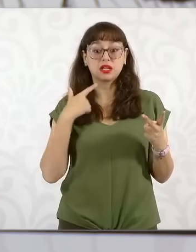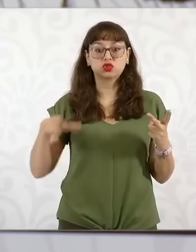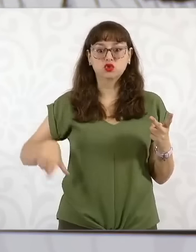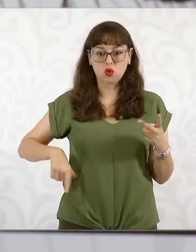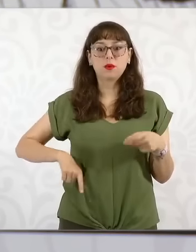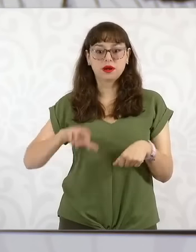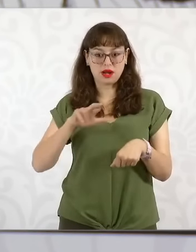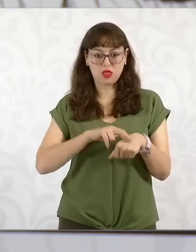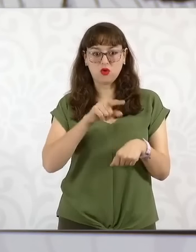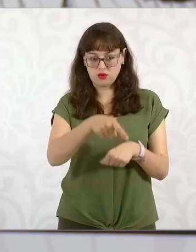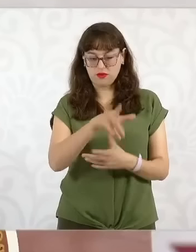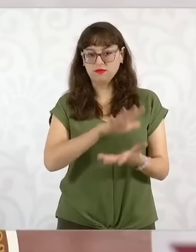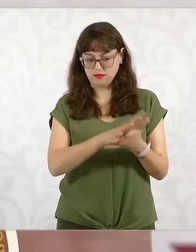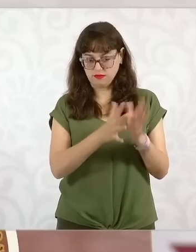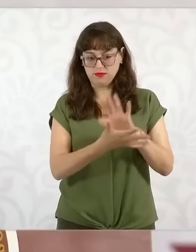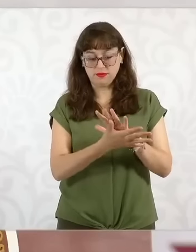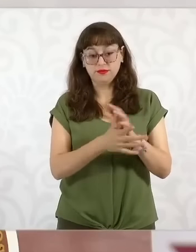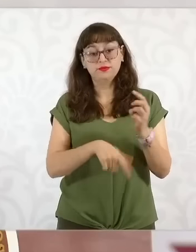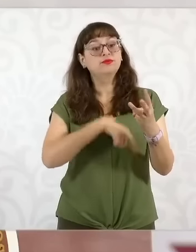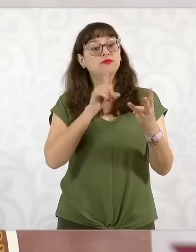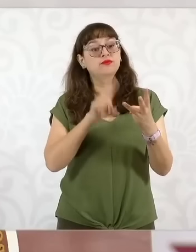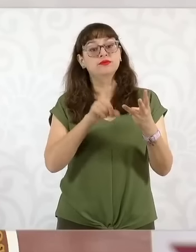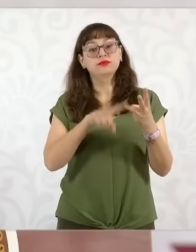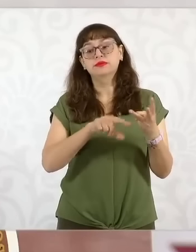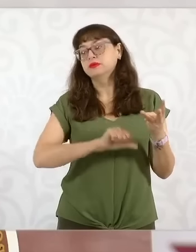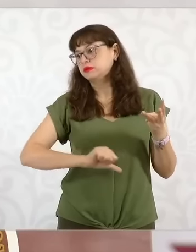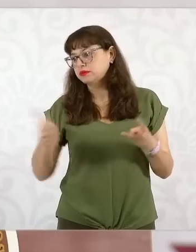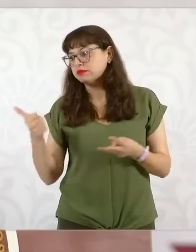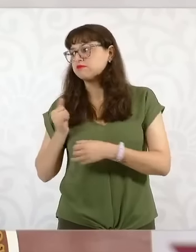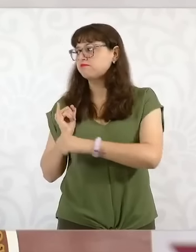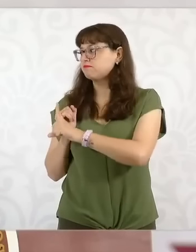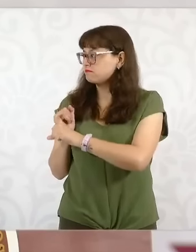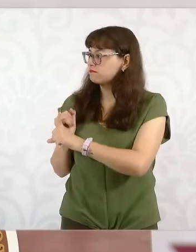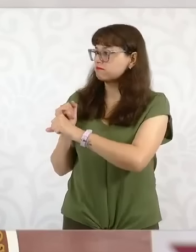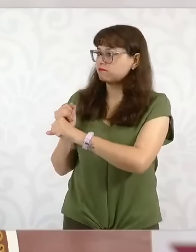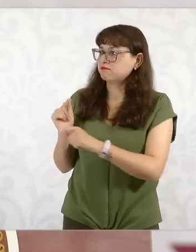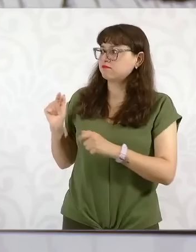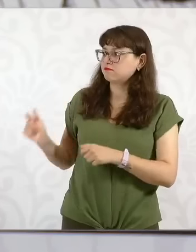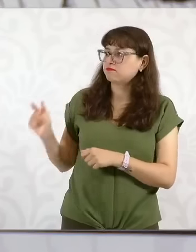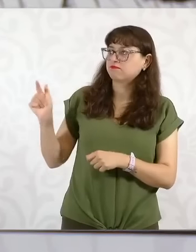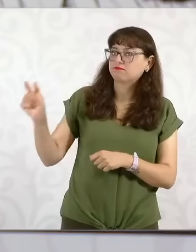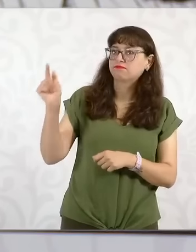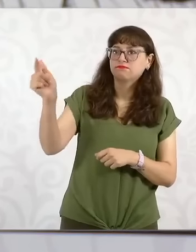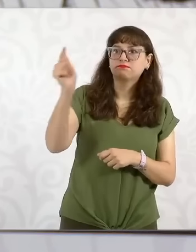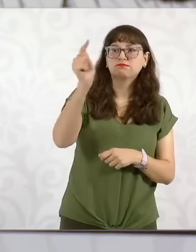más que tiene la Fiscalía General de la República en donde se participa de manera permanente. Y si